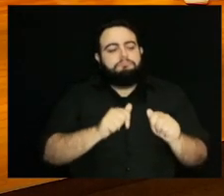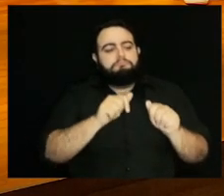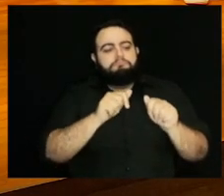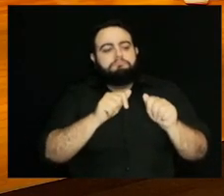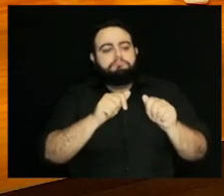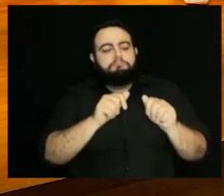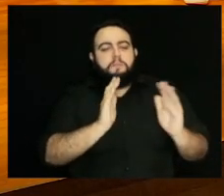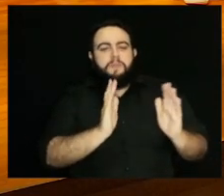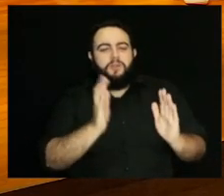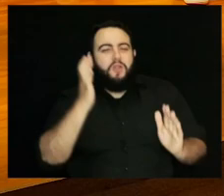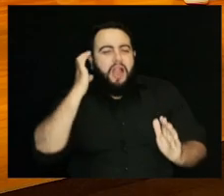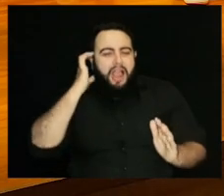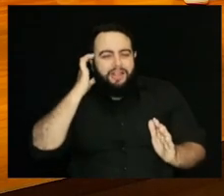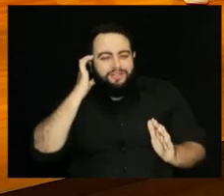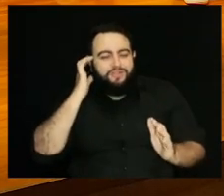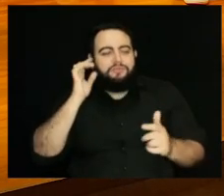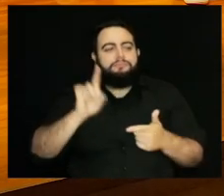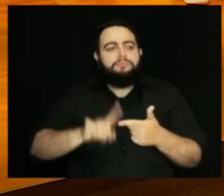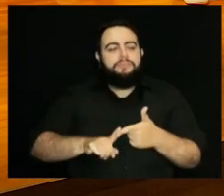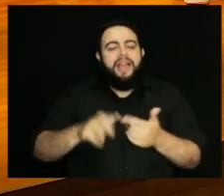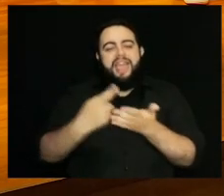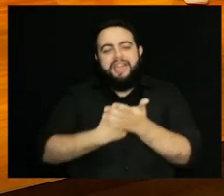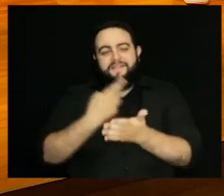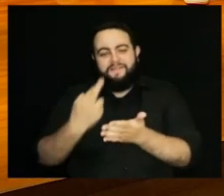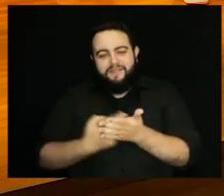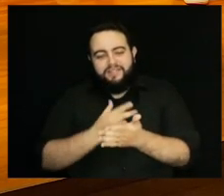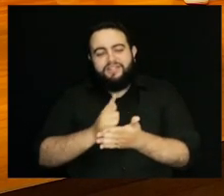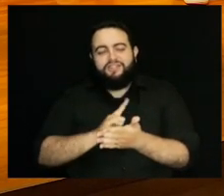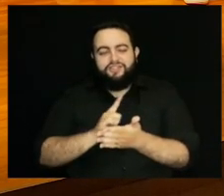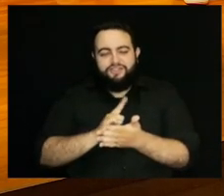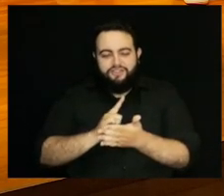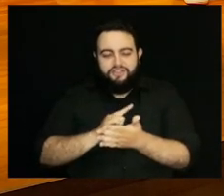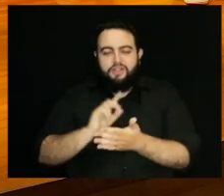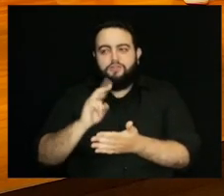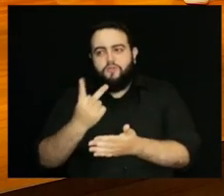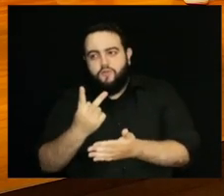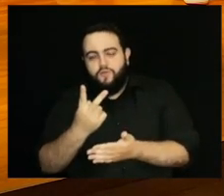duas ou três revistas cobrindo os acontecimentos do rádio do Rio Grande do Sul, falando dos cantores